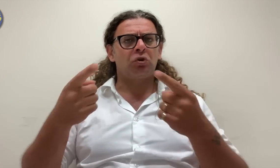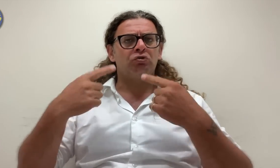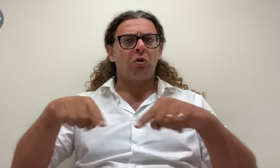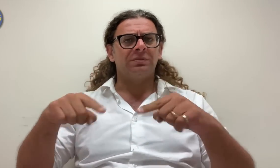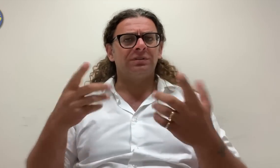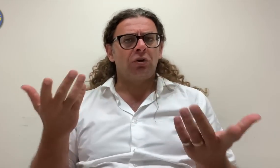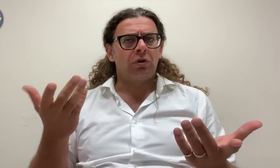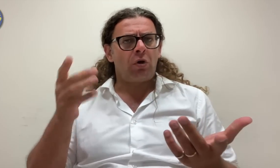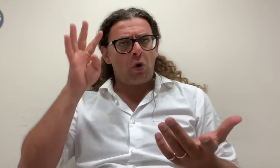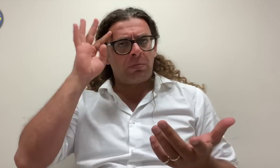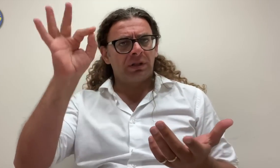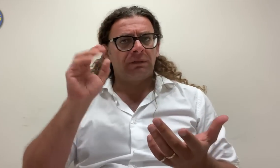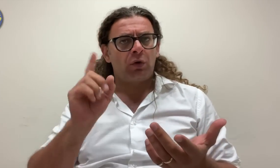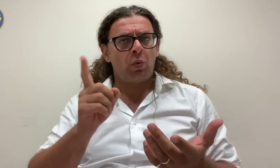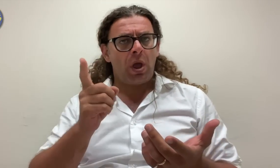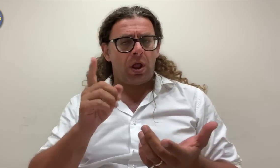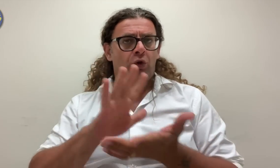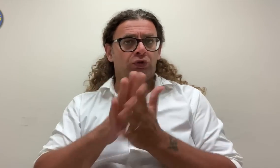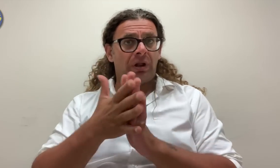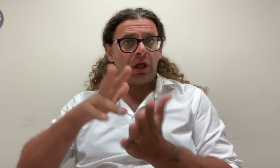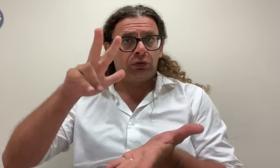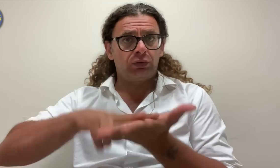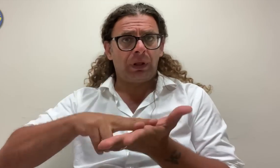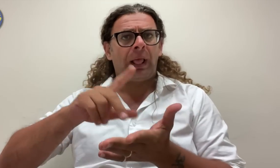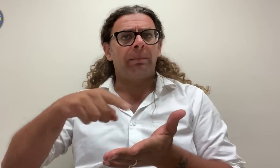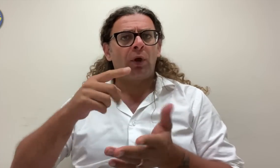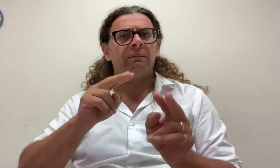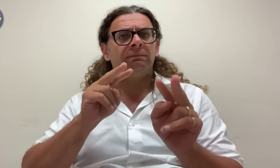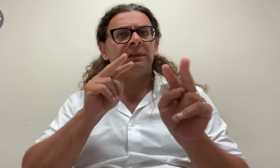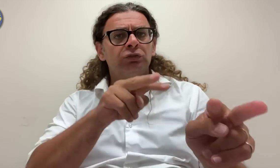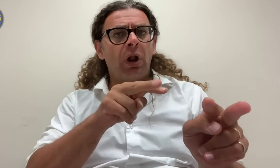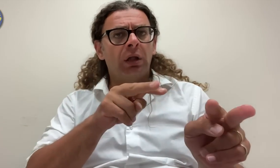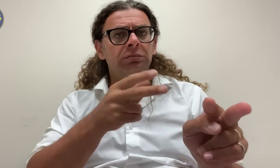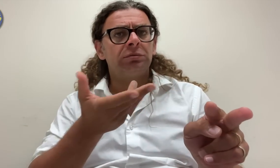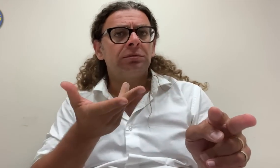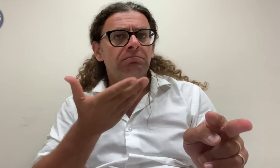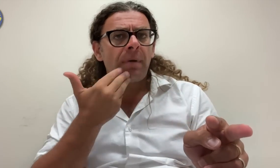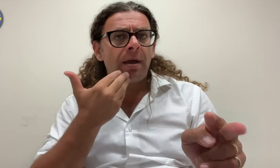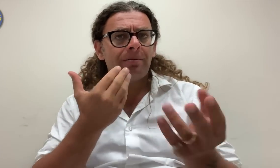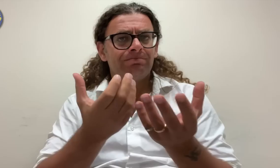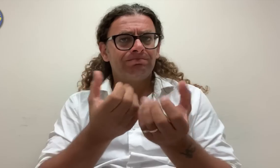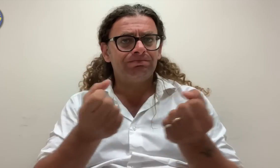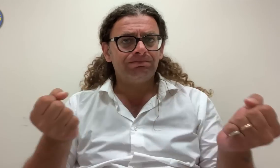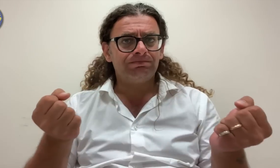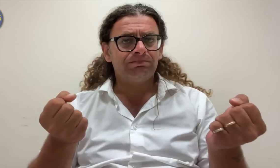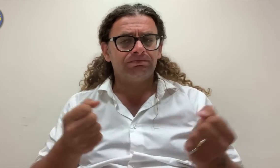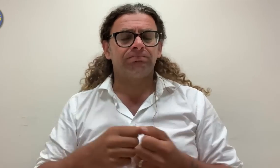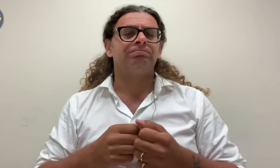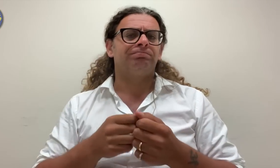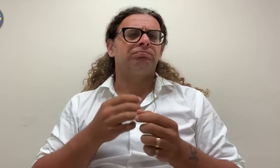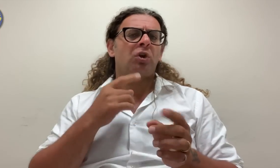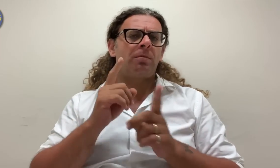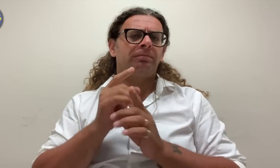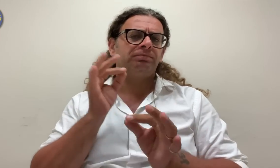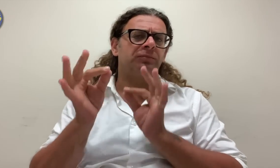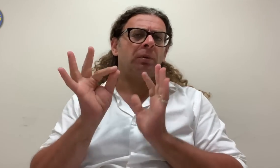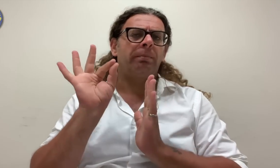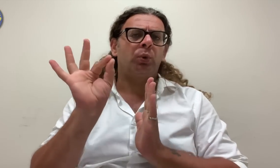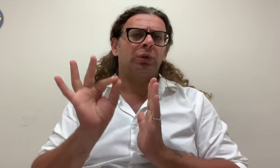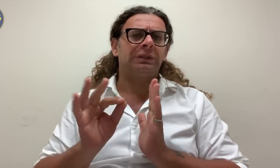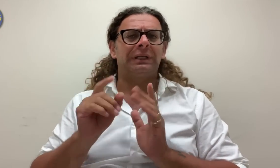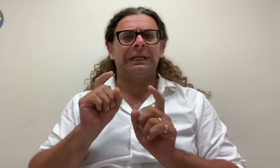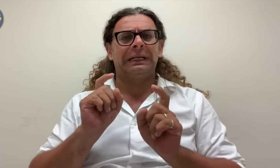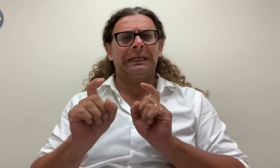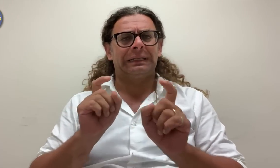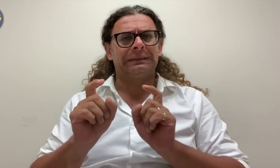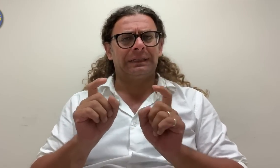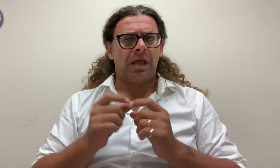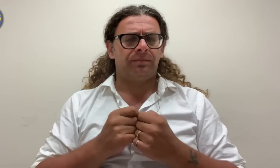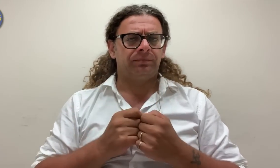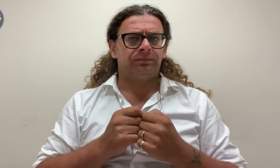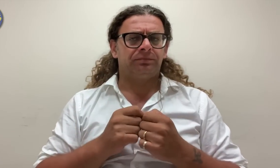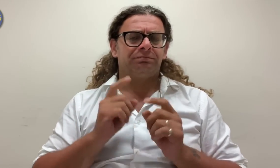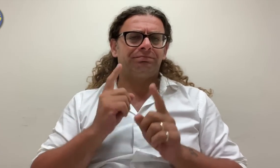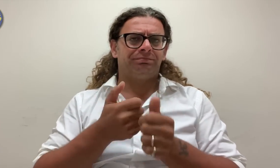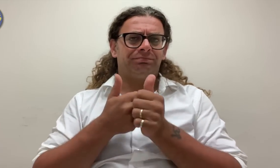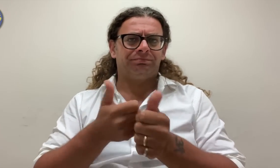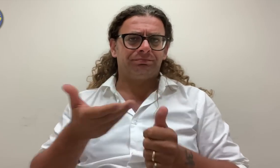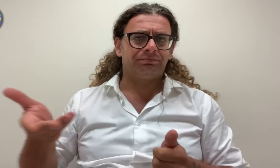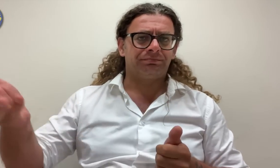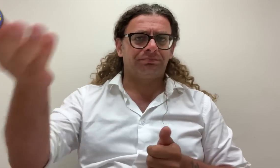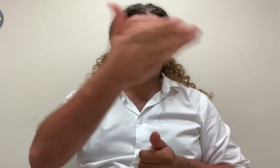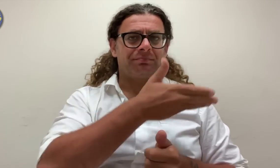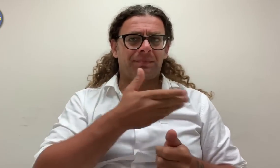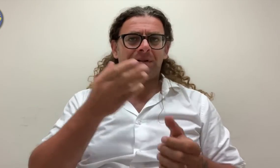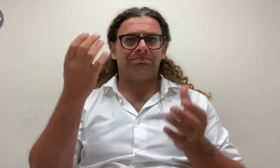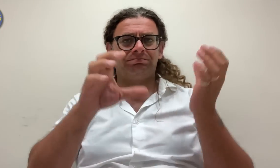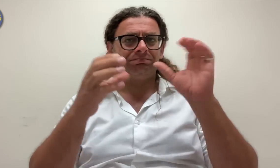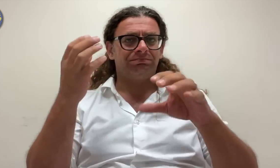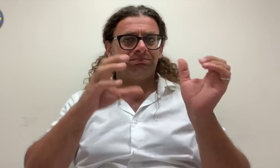dovrebbe seguire, però, un’attività di vigilanza concreta. Dobbiamo esporre quelli che sono i punti critici, poiché è doveroso dar seguito alle numerose segnalazioni